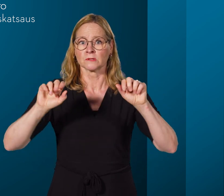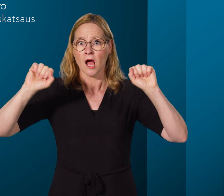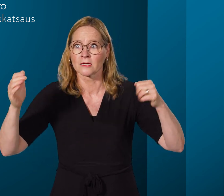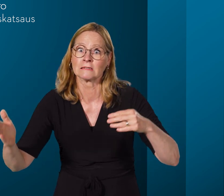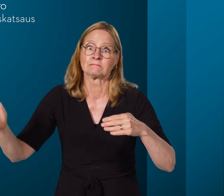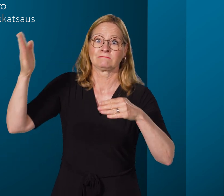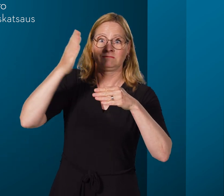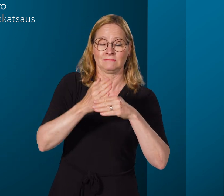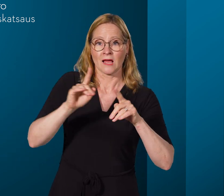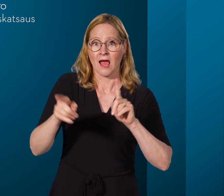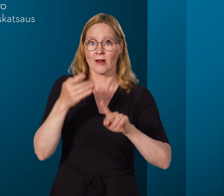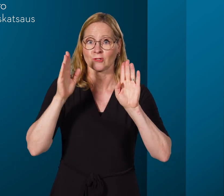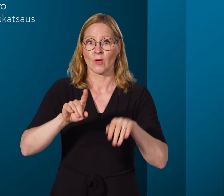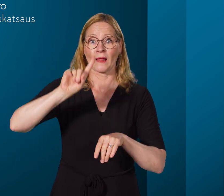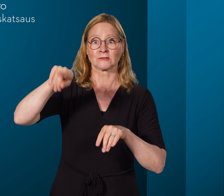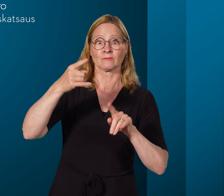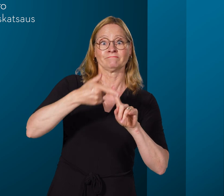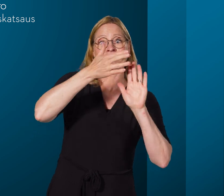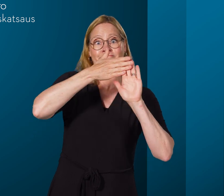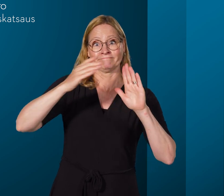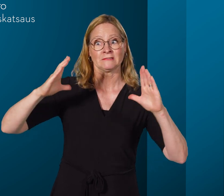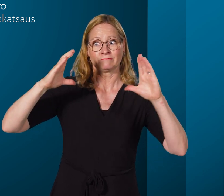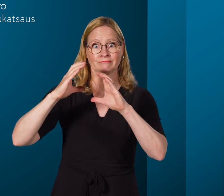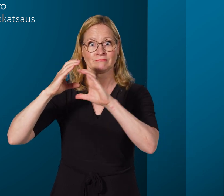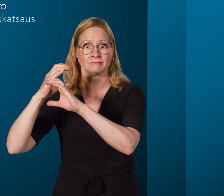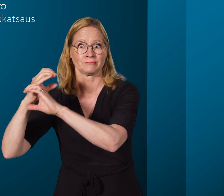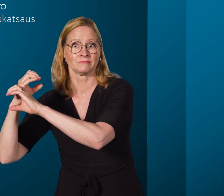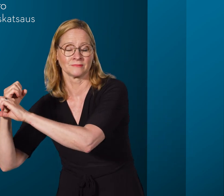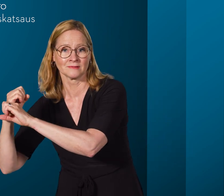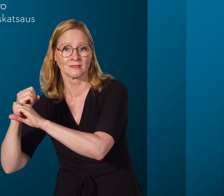ja ne aikaistettiin toteutettavaksi porrastettuna jo ensi vuodesta alkaen.